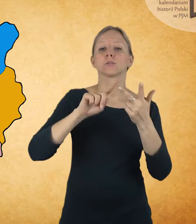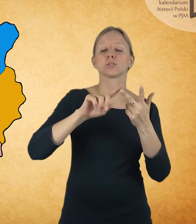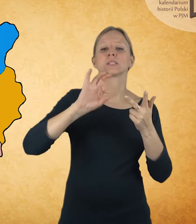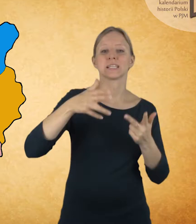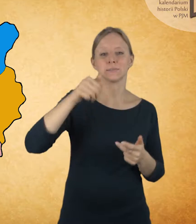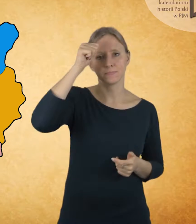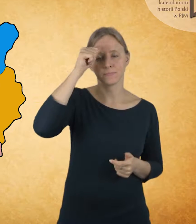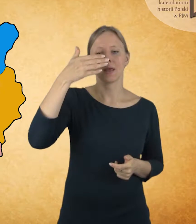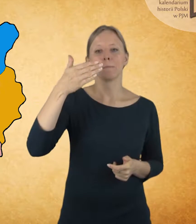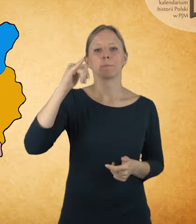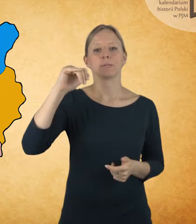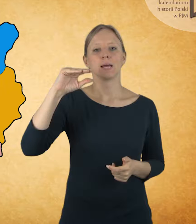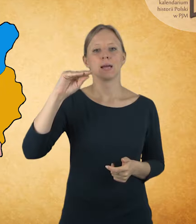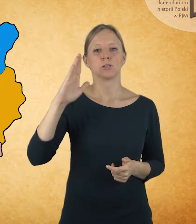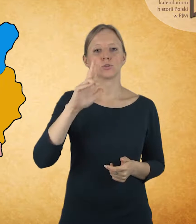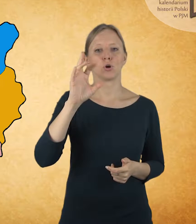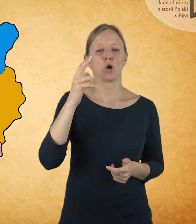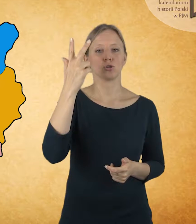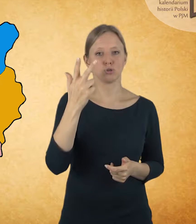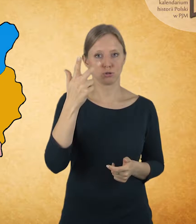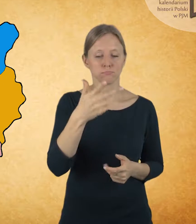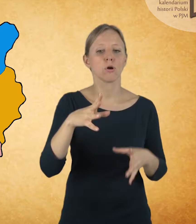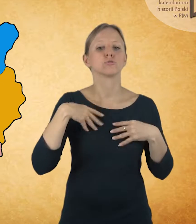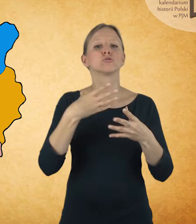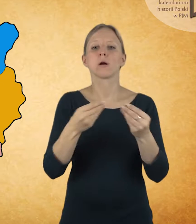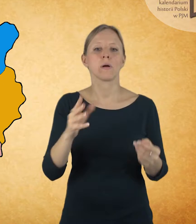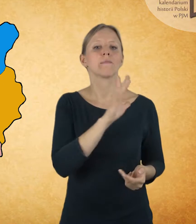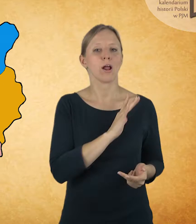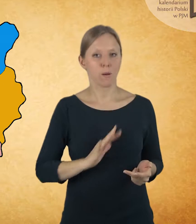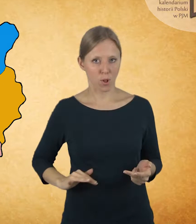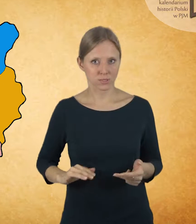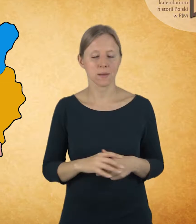Jako trzeci, Mieszko III otrzymał Wielkopolskę.